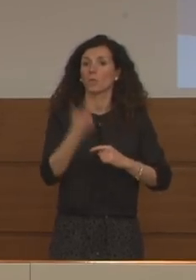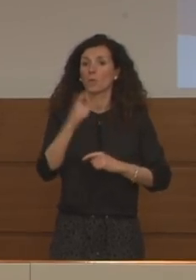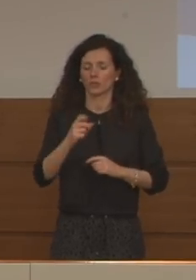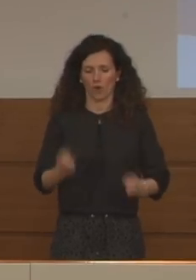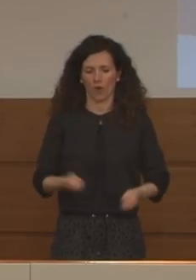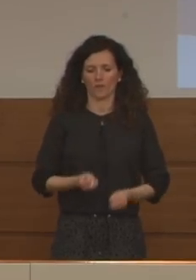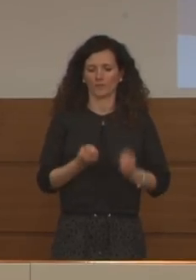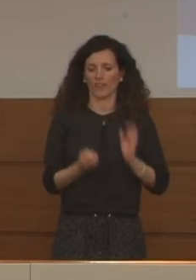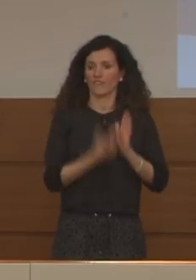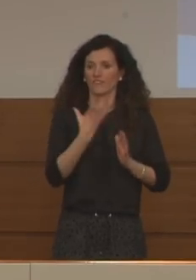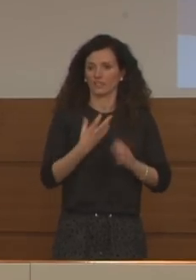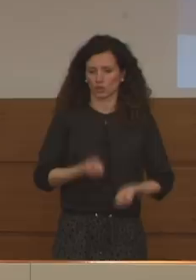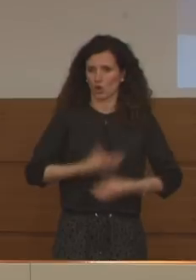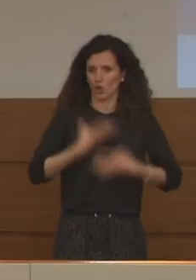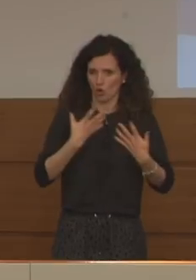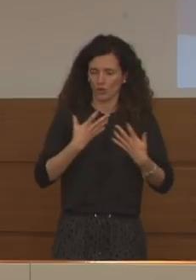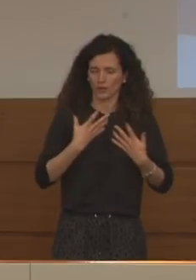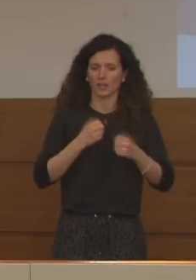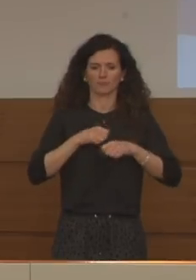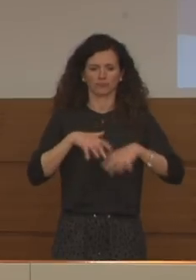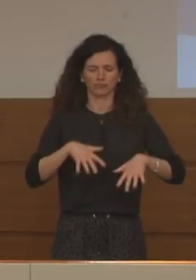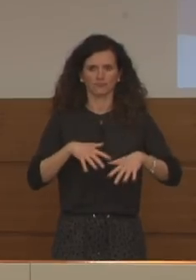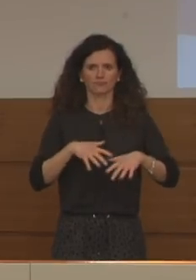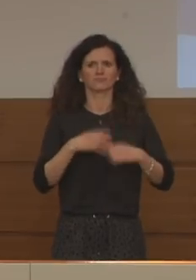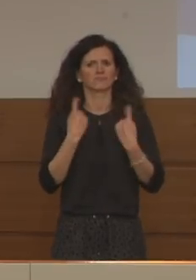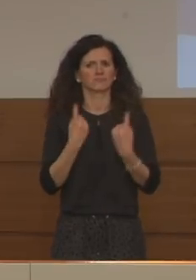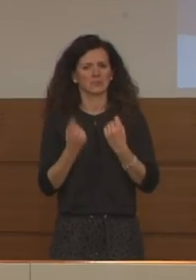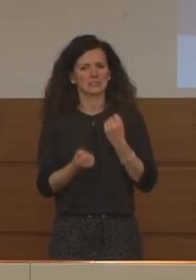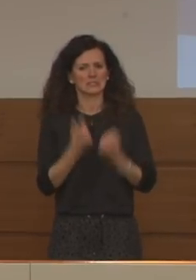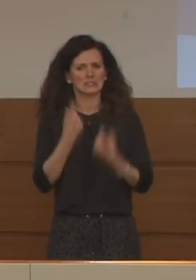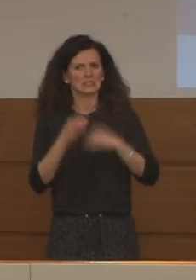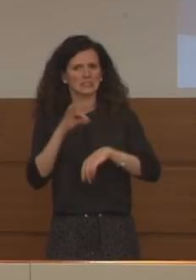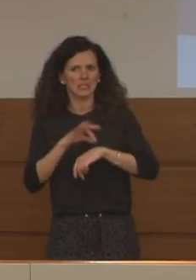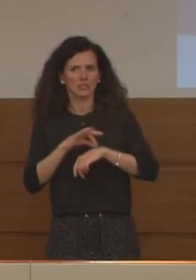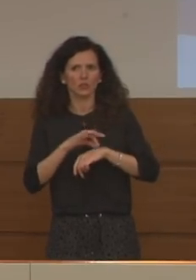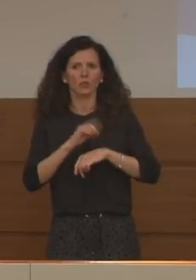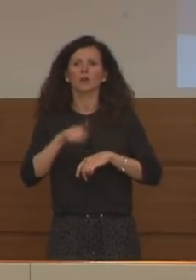successivamente questo. Quindi quello che noi vediamo oggi è il portato, c'è uno